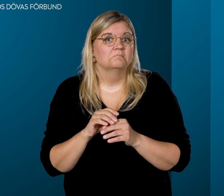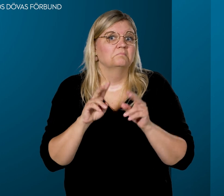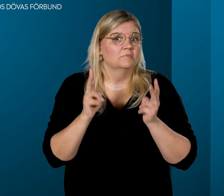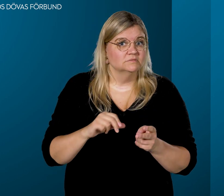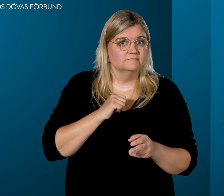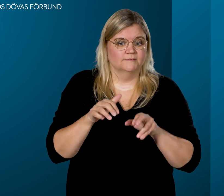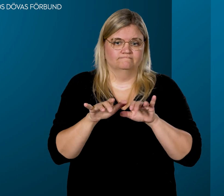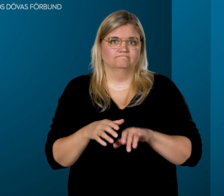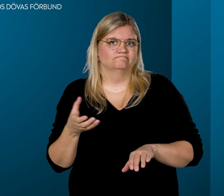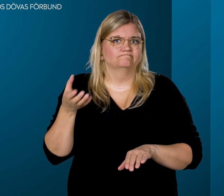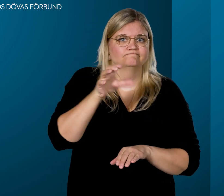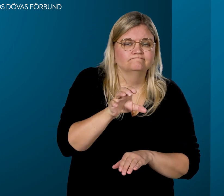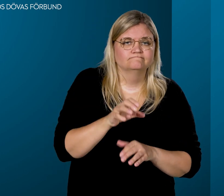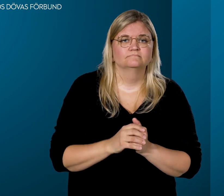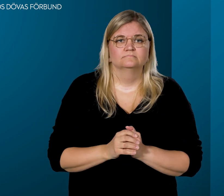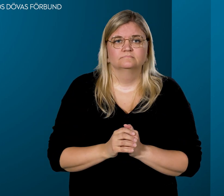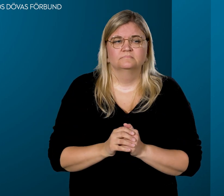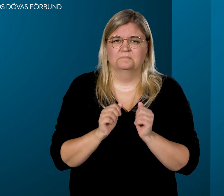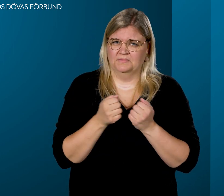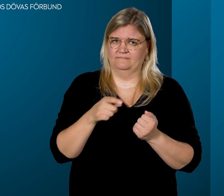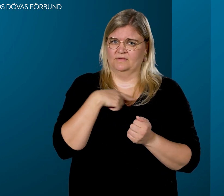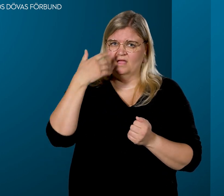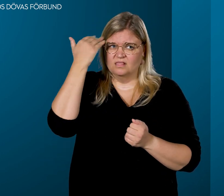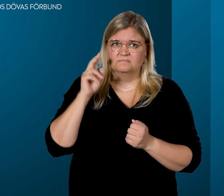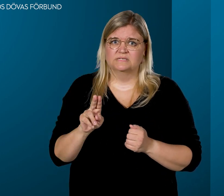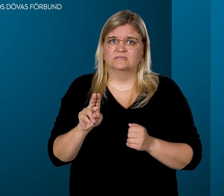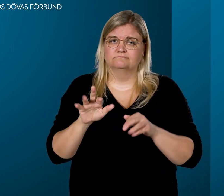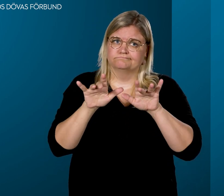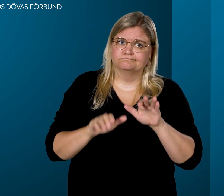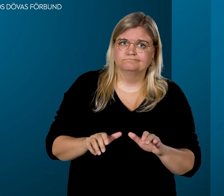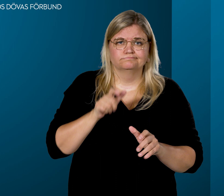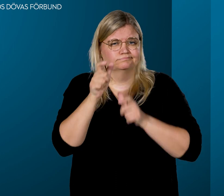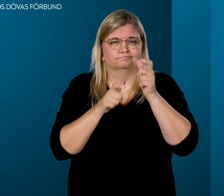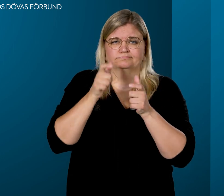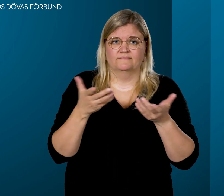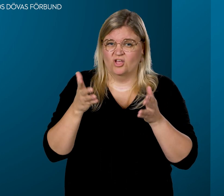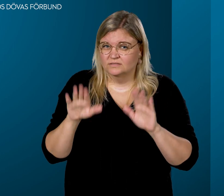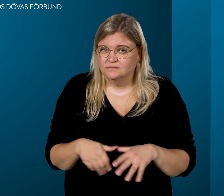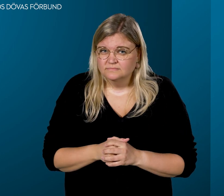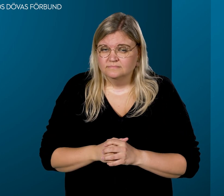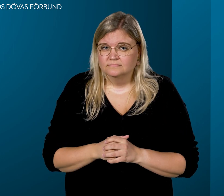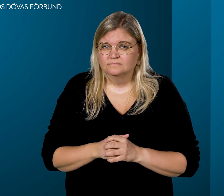och skriver inlägg också själva. Men kan man säga och göra vad som helst på sociala medier?